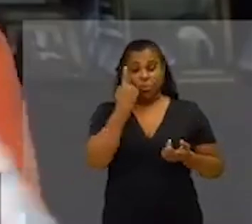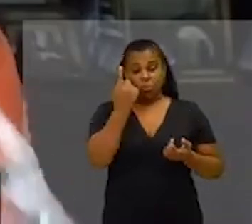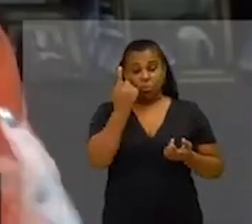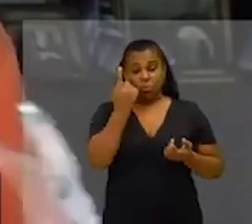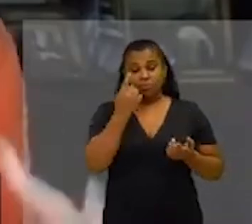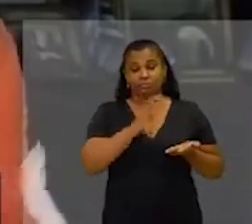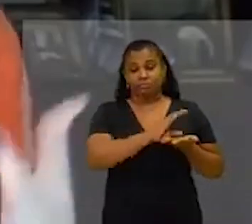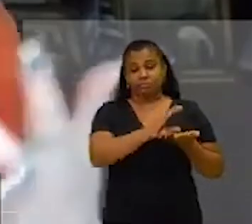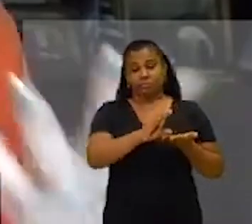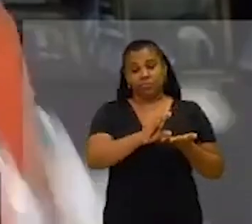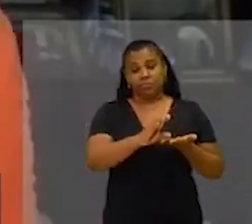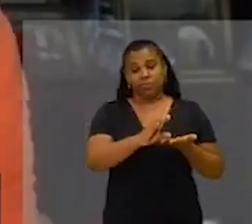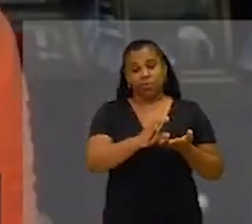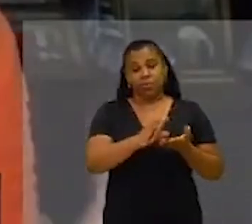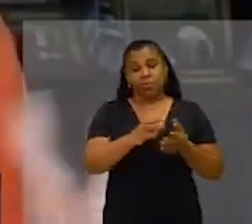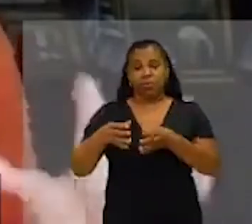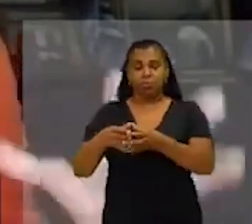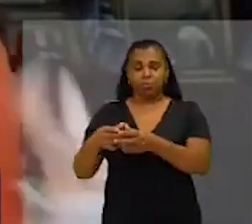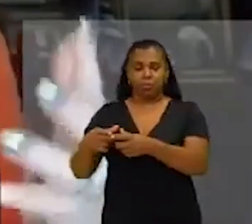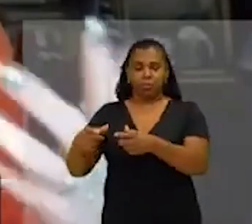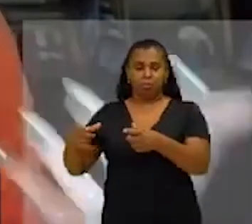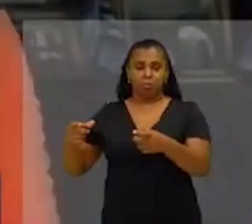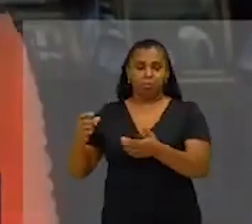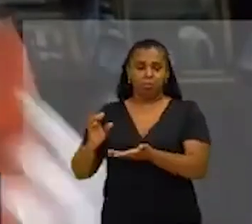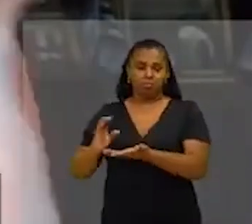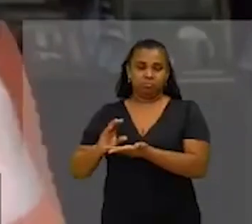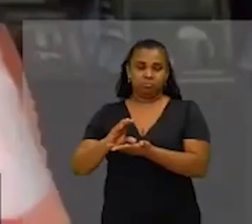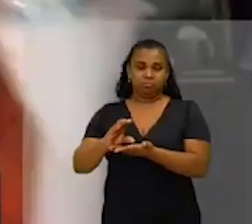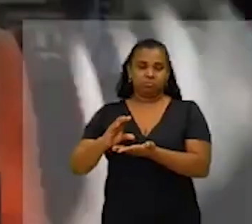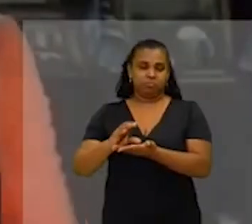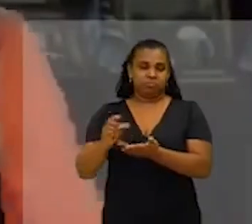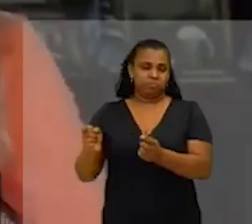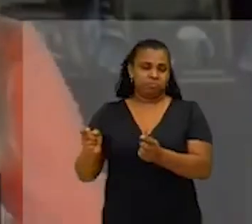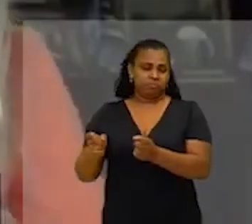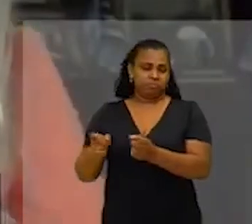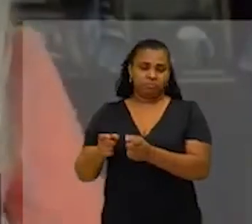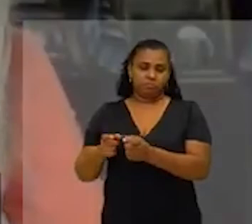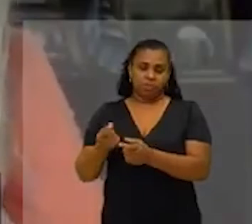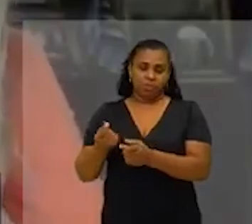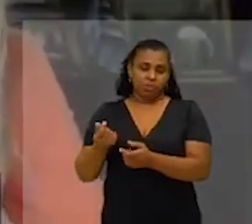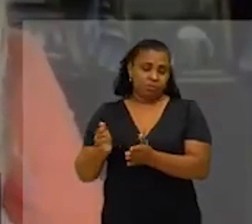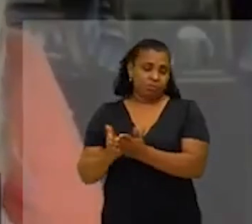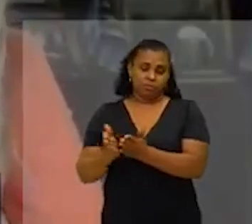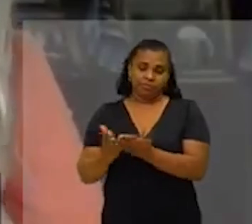o que as pessoas não são convocadas para participar em ser incentivado a participar